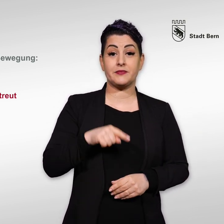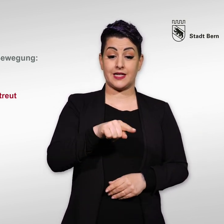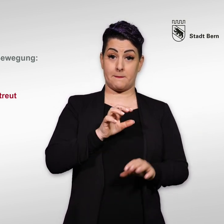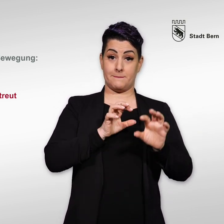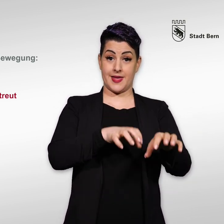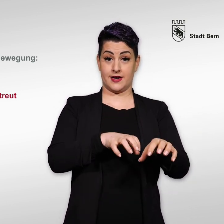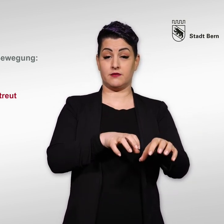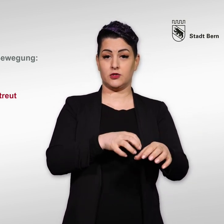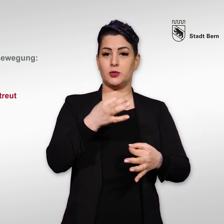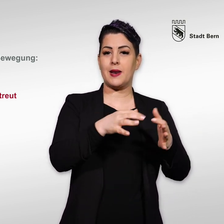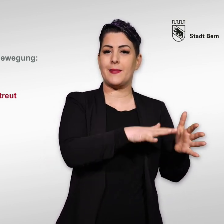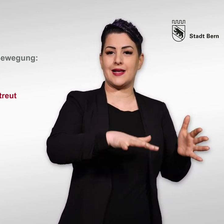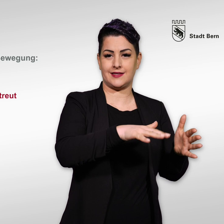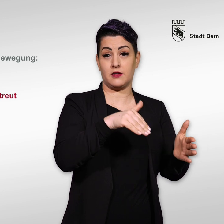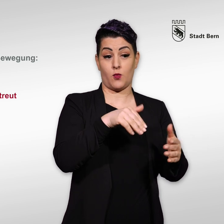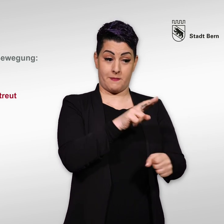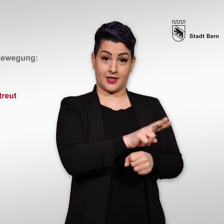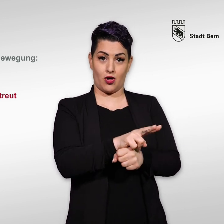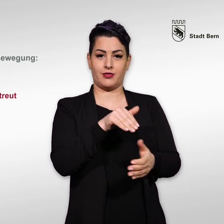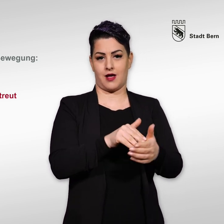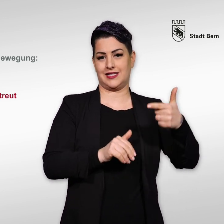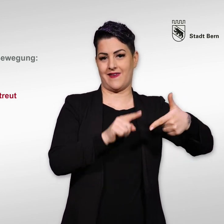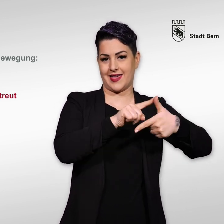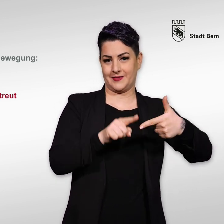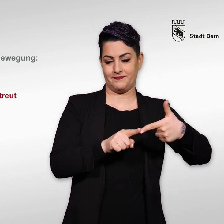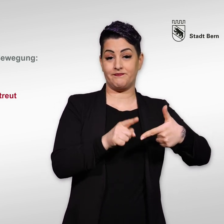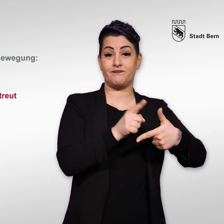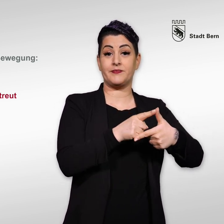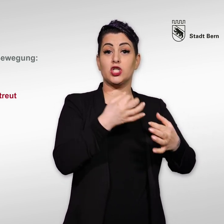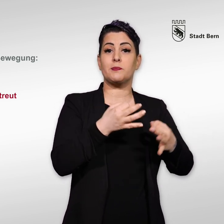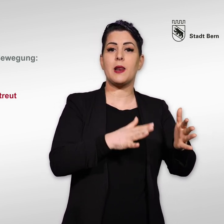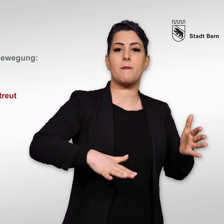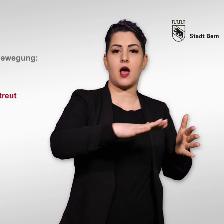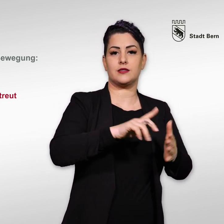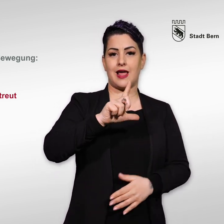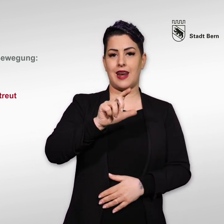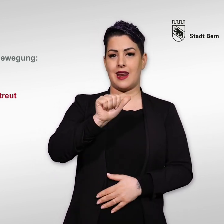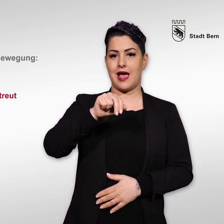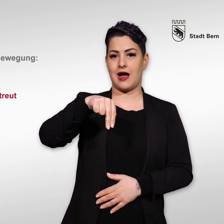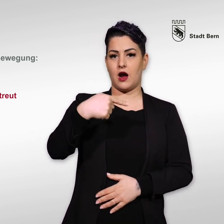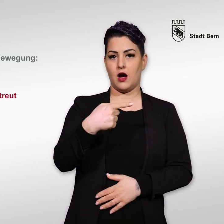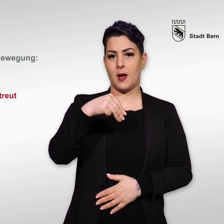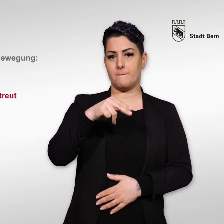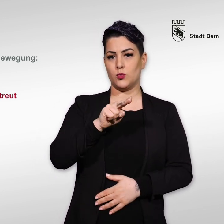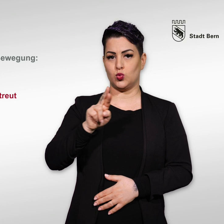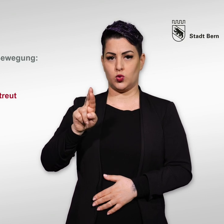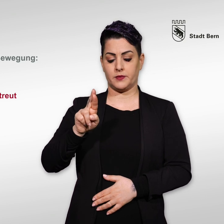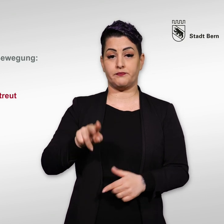Betreute Spielplätze in Bern sind der Spielplatz Längmuur